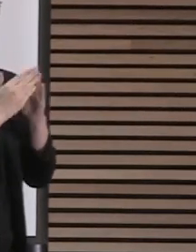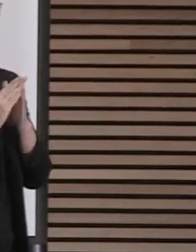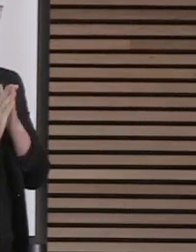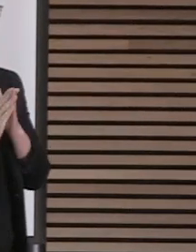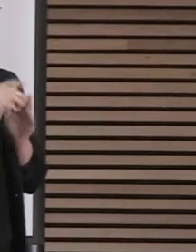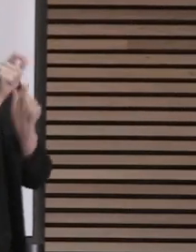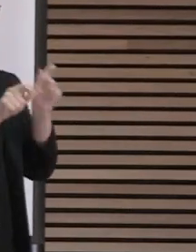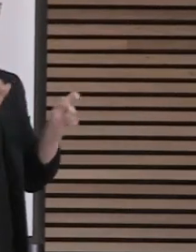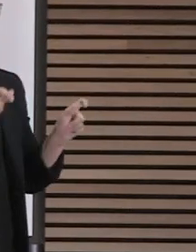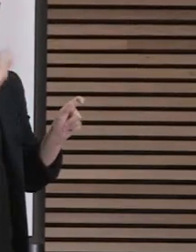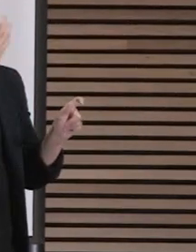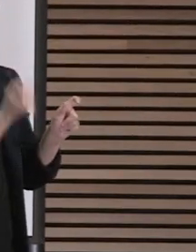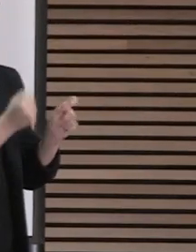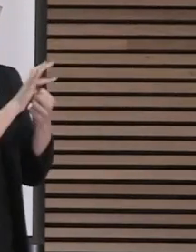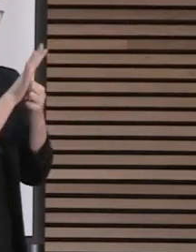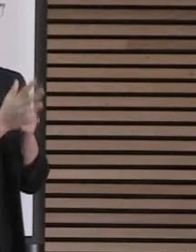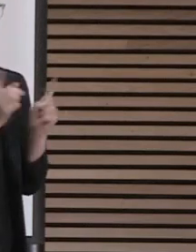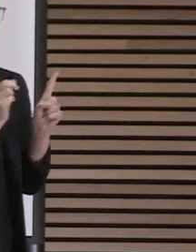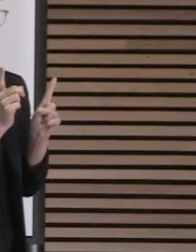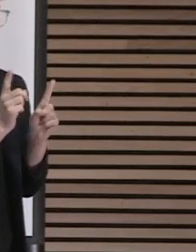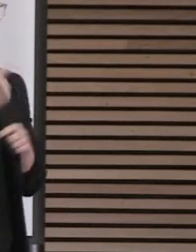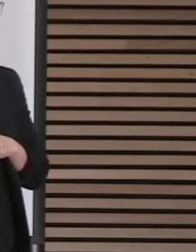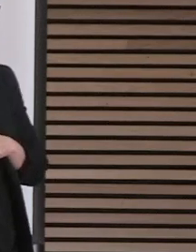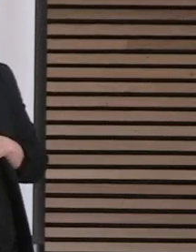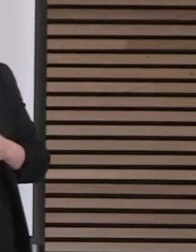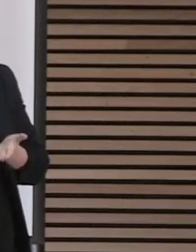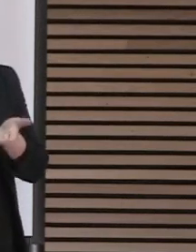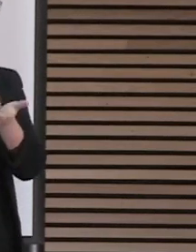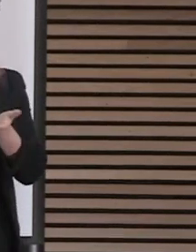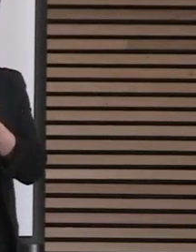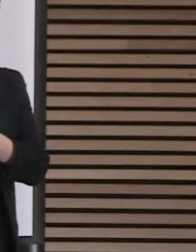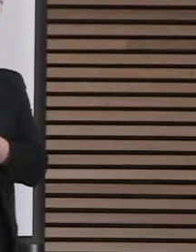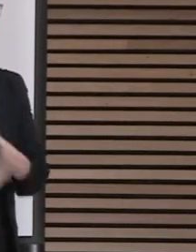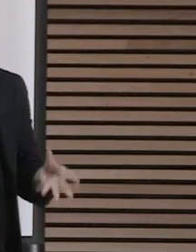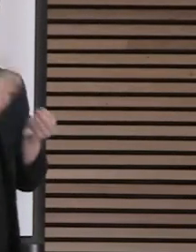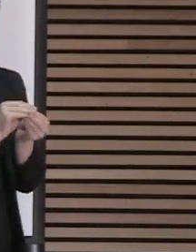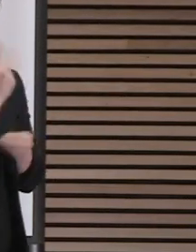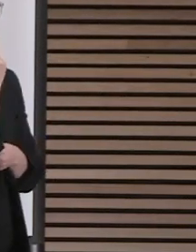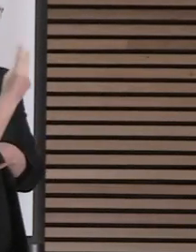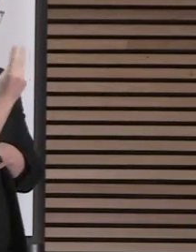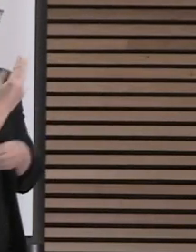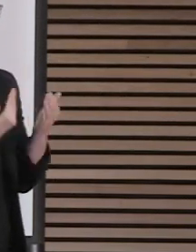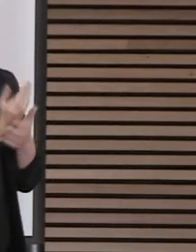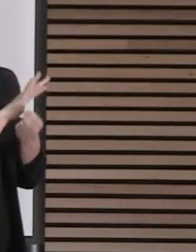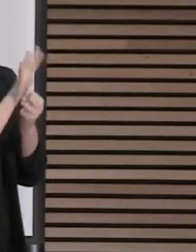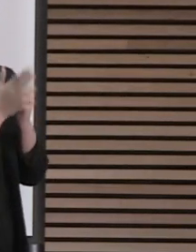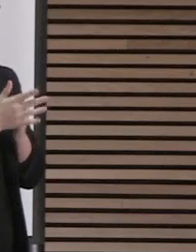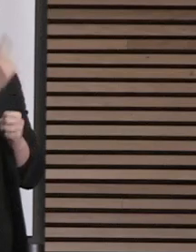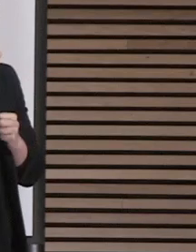ahau ki a koe he whakahoutanga